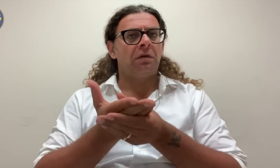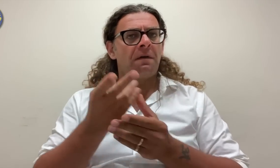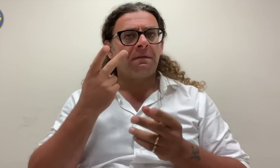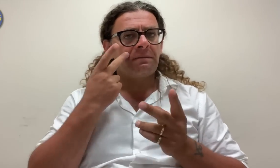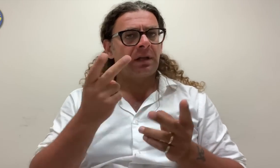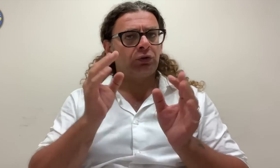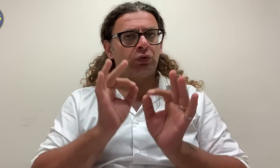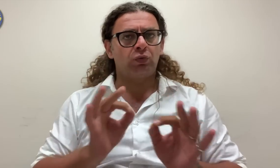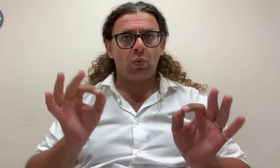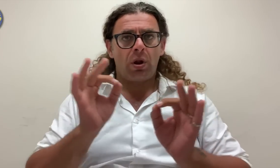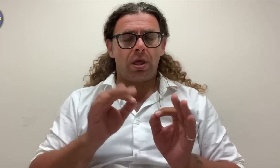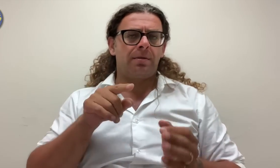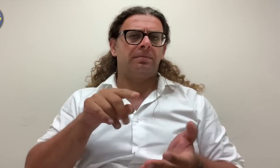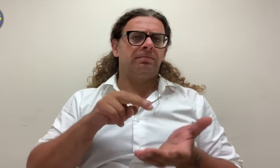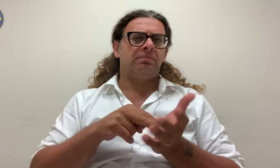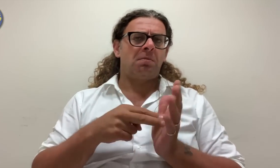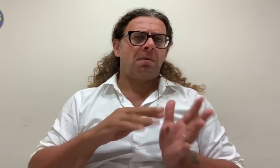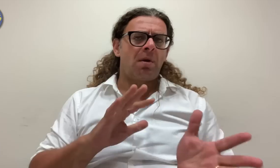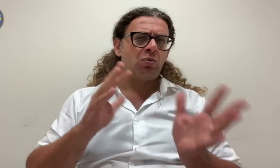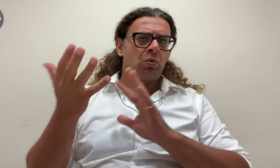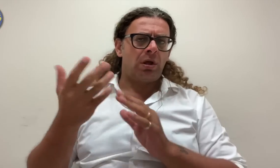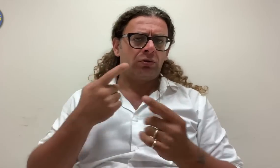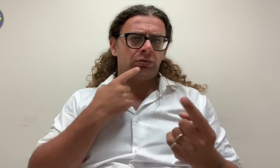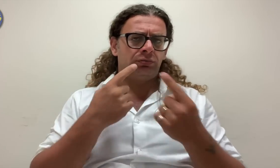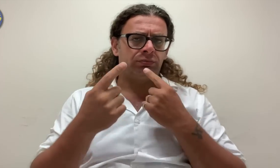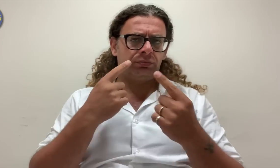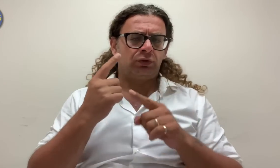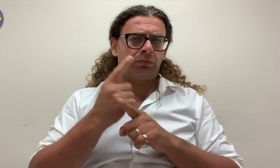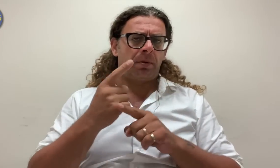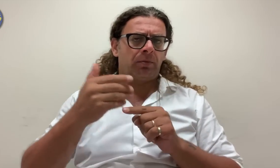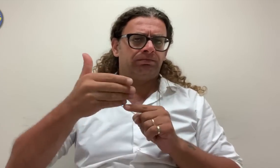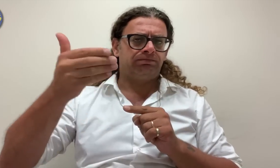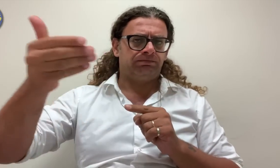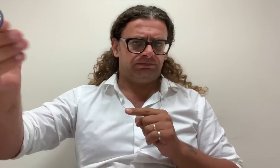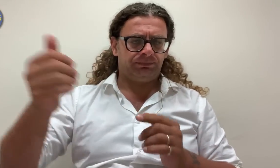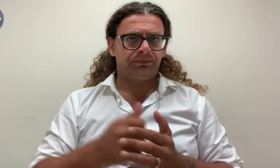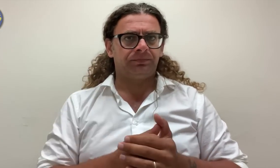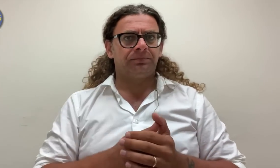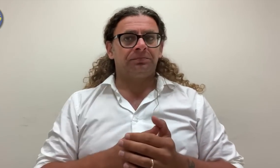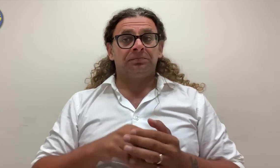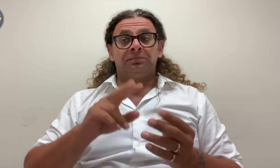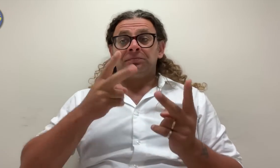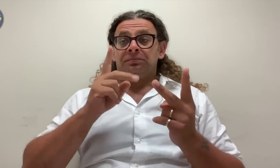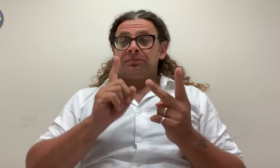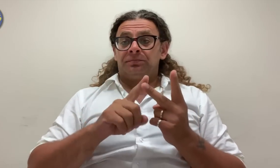avanzate dall’ENS, non si è visto nessun risultato, questo è un altro discorso sul quale avremo modo di confrontarci più avanti.